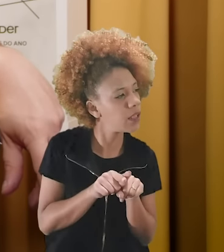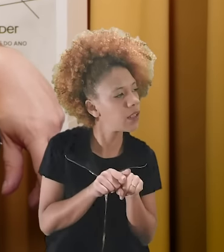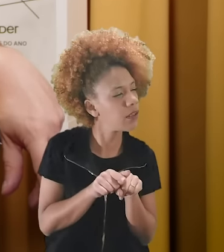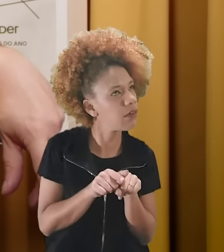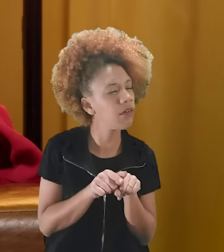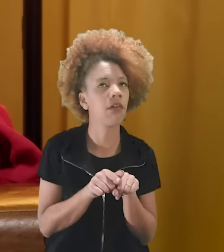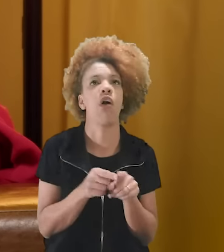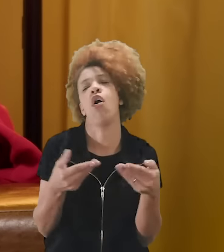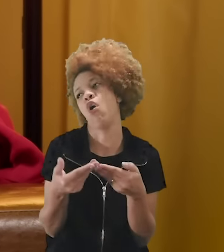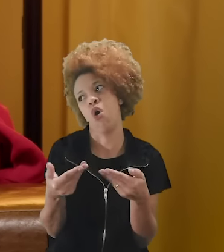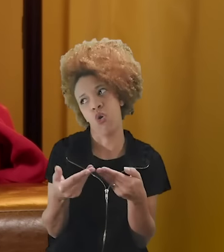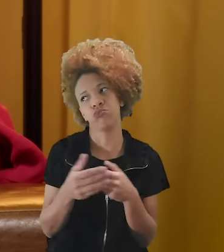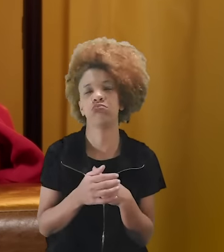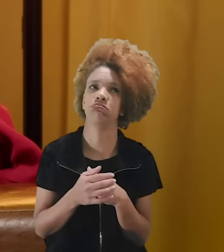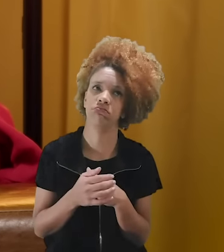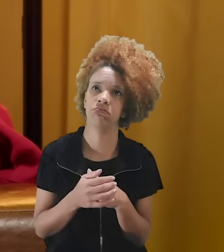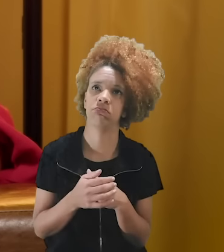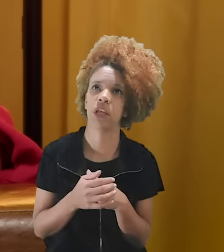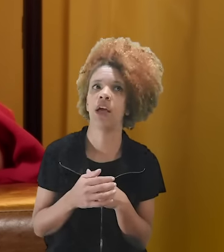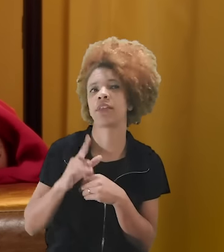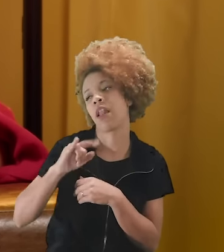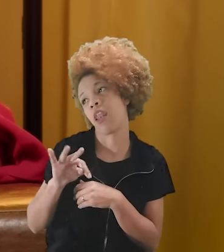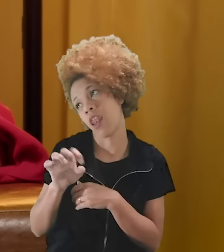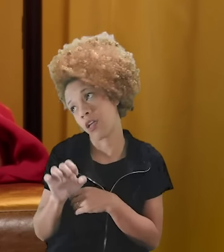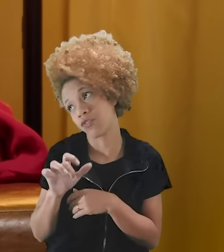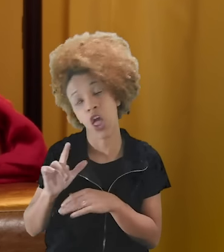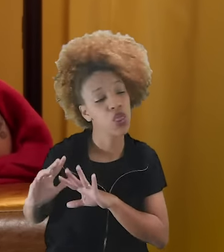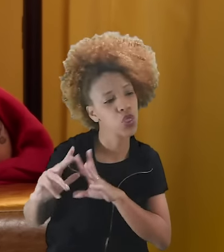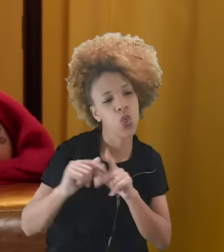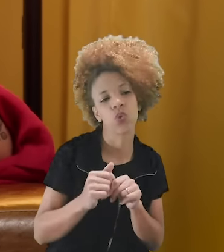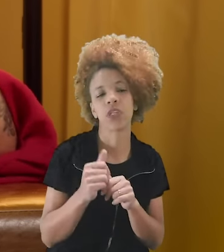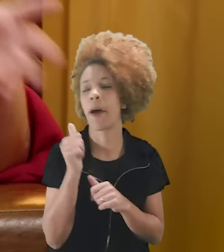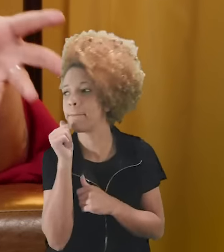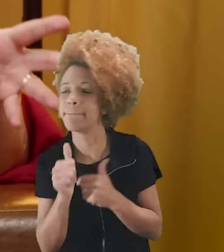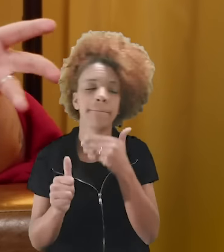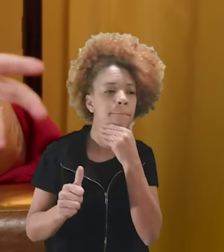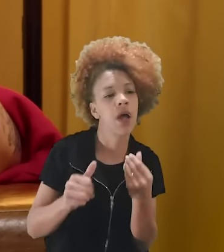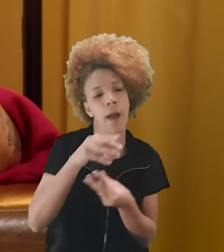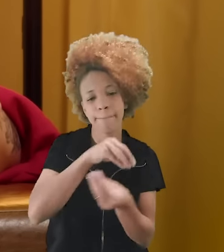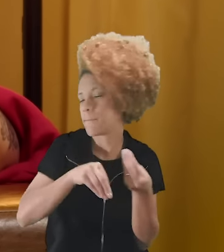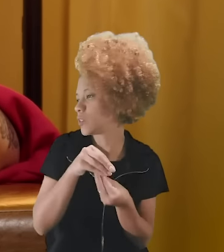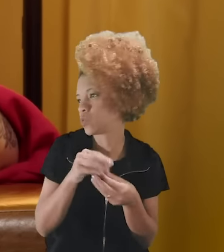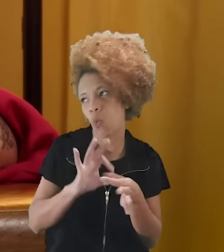também hoje na na eh na riot a gente narra todos os campeonatos tanto o misto quanto o feminino né